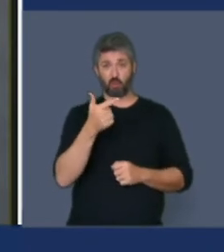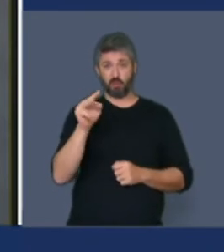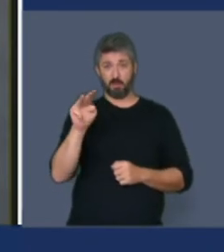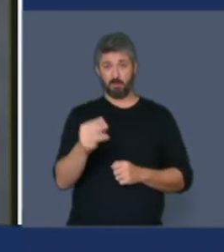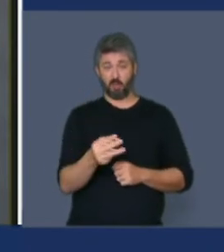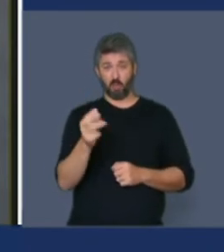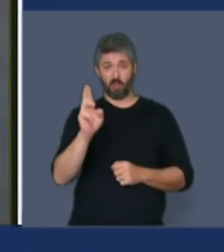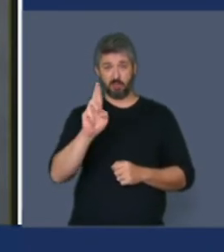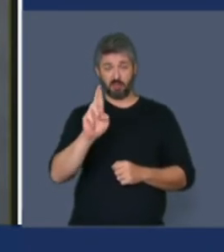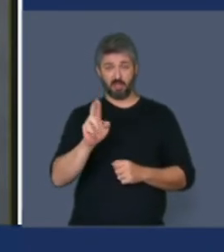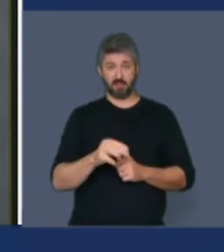AS FAMÍLIAS DISPÕE DE 12 MILHÕES DE REAIS PARA SALVAR